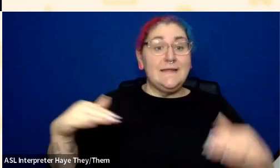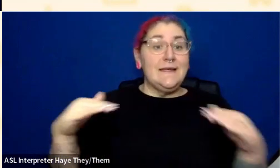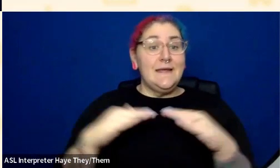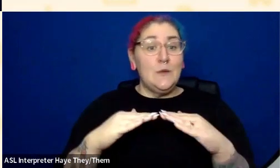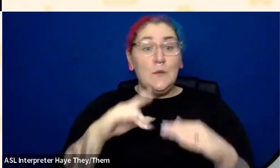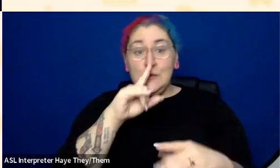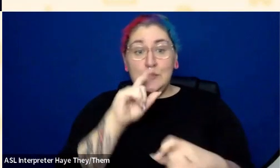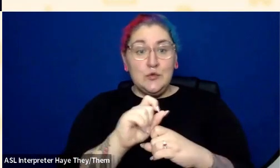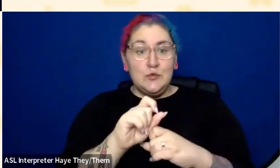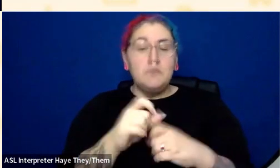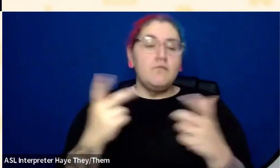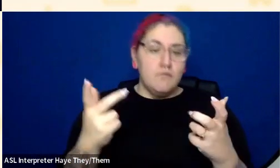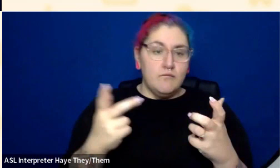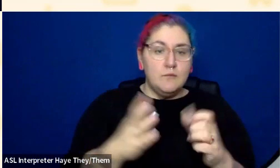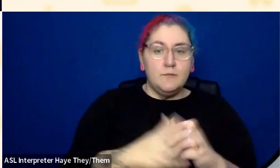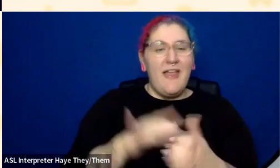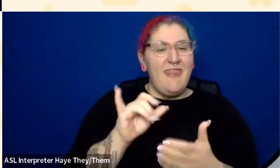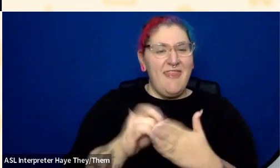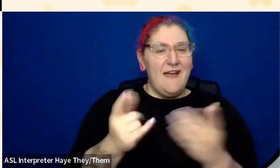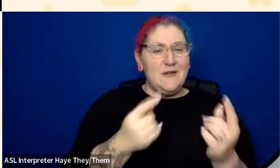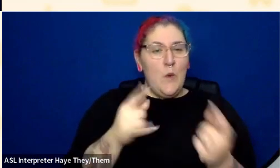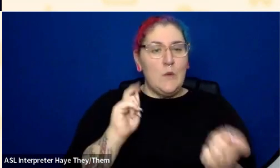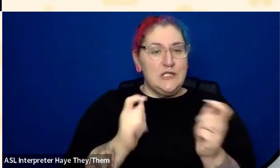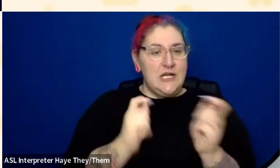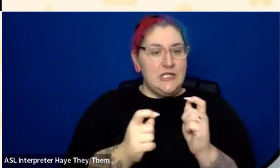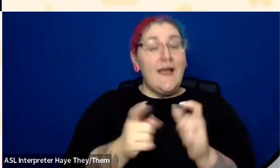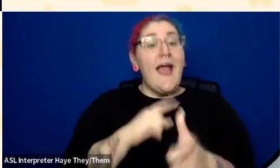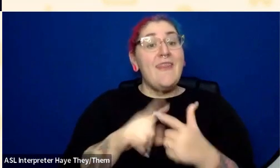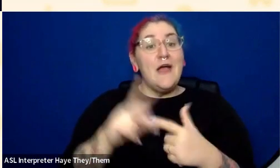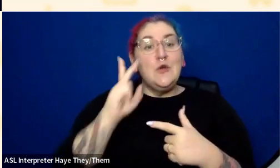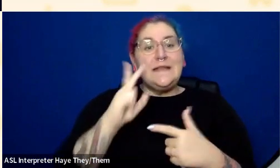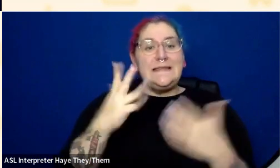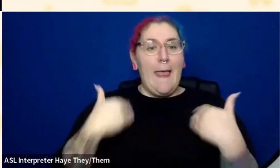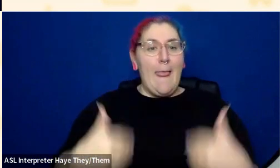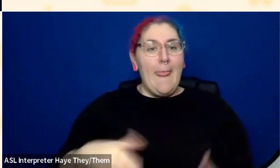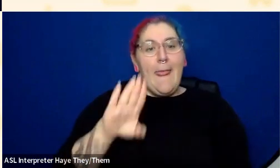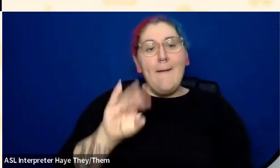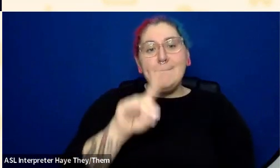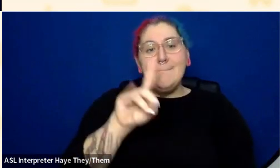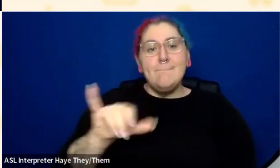Y luego también puedes ver cómo cambia la clase del "body". Y eso es lo que haremos a continuación.